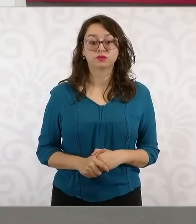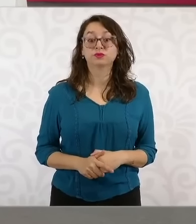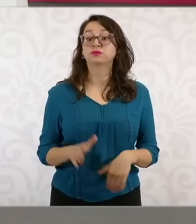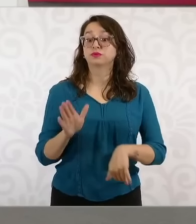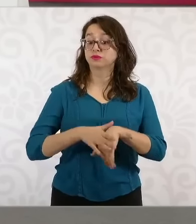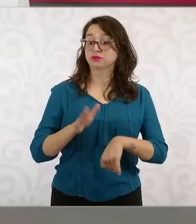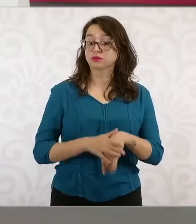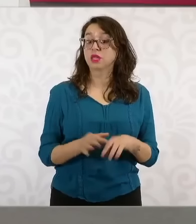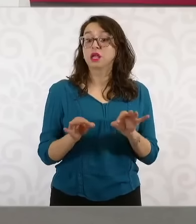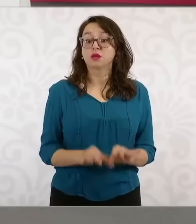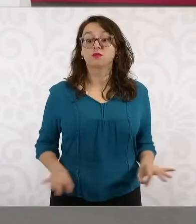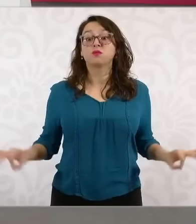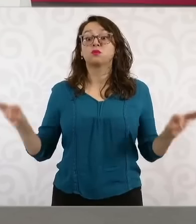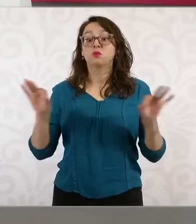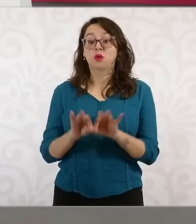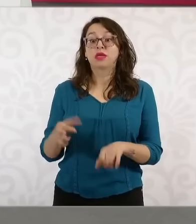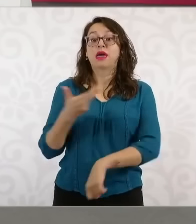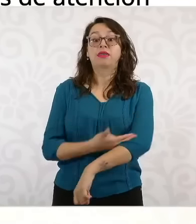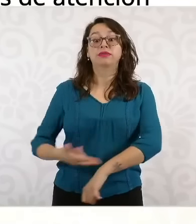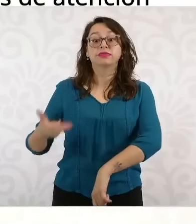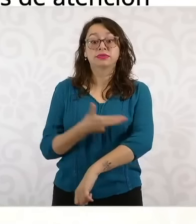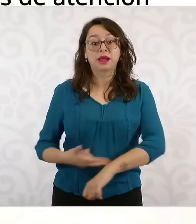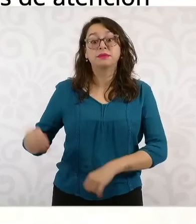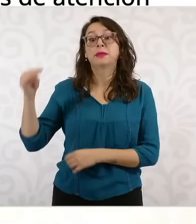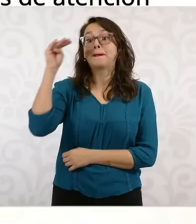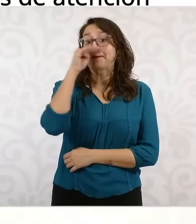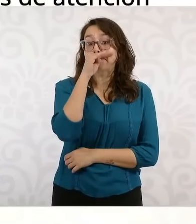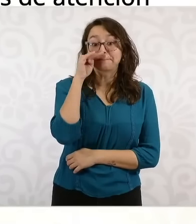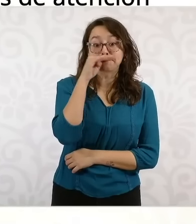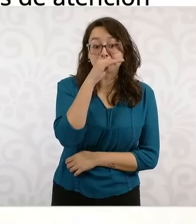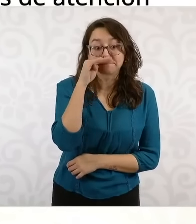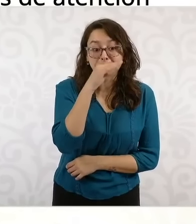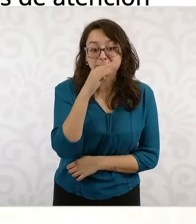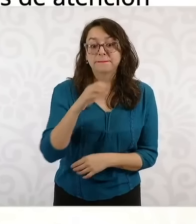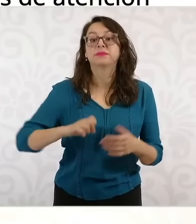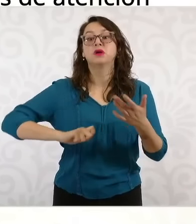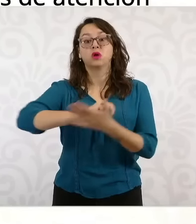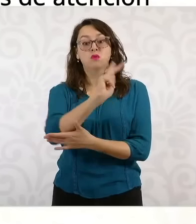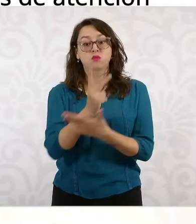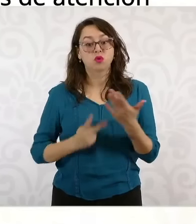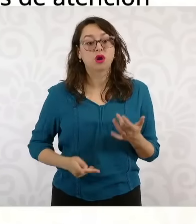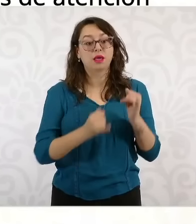se sepa que estos trámites son sin costos, que son programas personales e individuales,